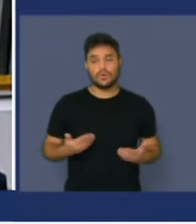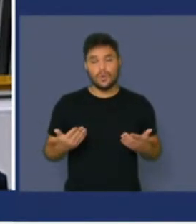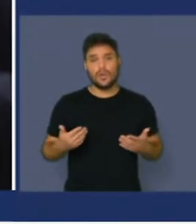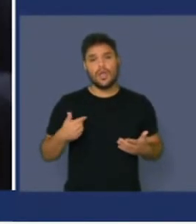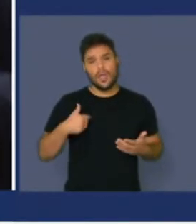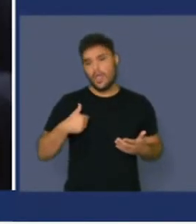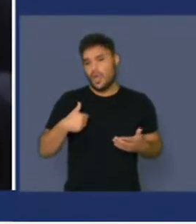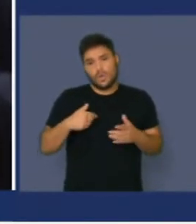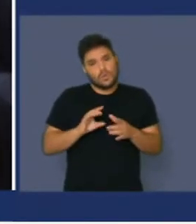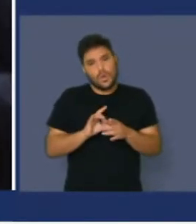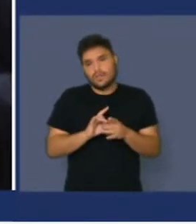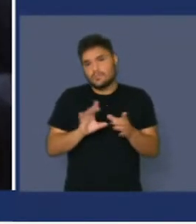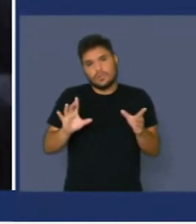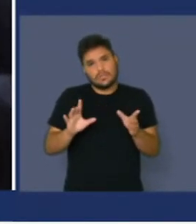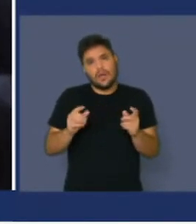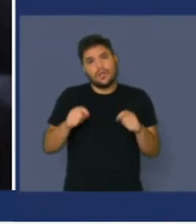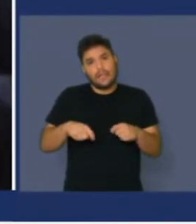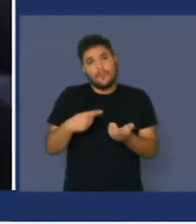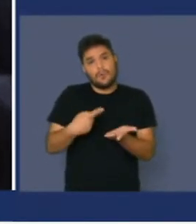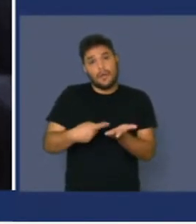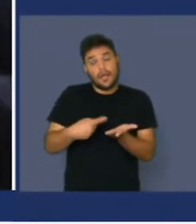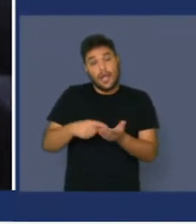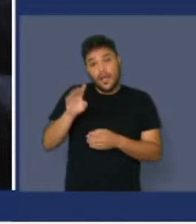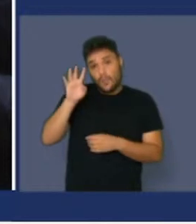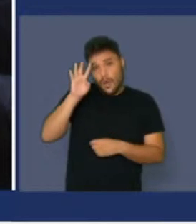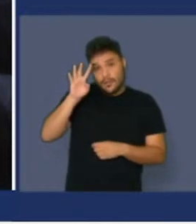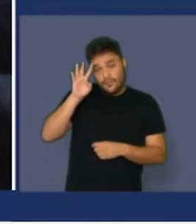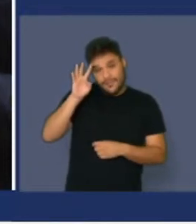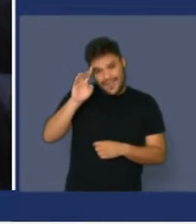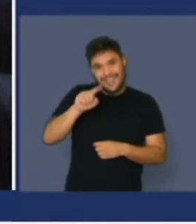DISCUSSÃO NESSE MOMENTO MOMENTO. [DEPUTADO]: EU ESTOU A DISPOSIÇÃO, PODEMOS MARCAR